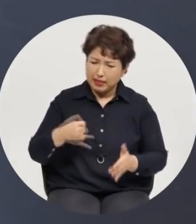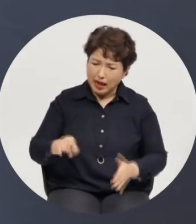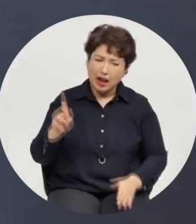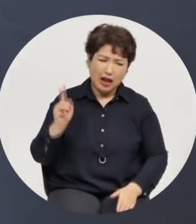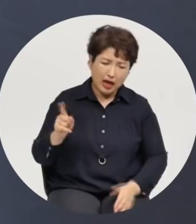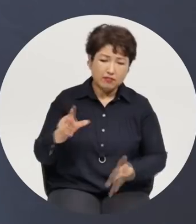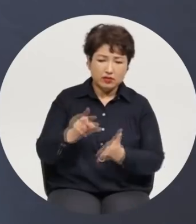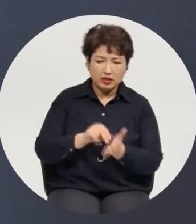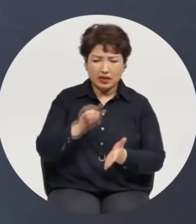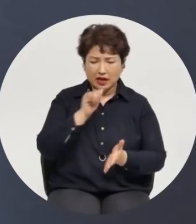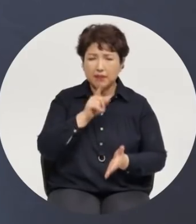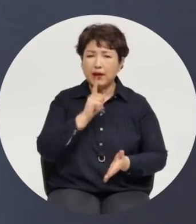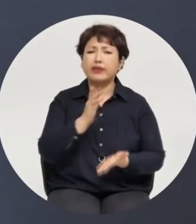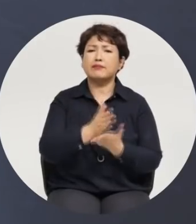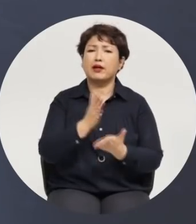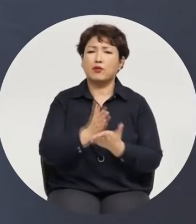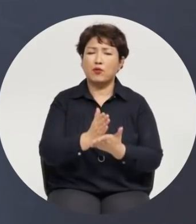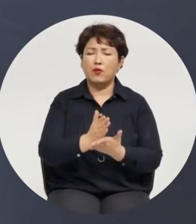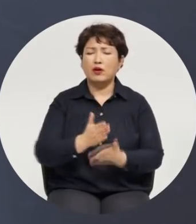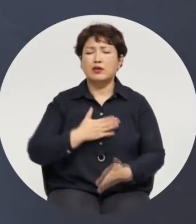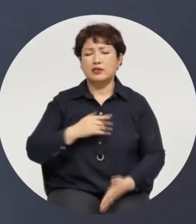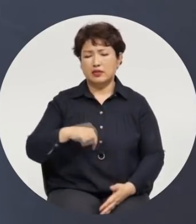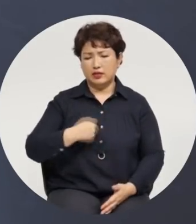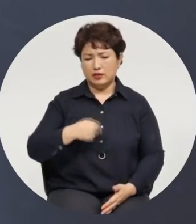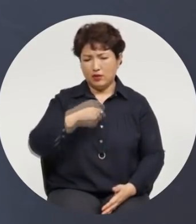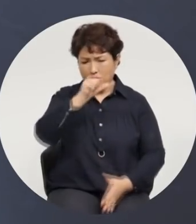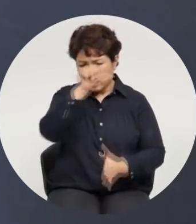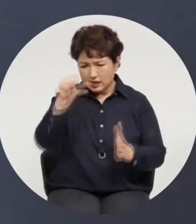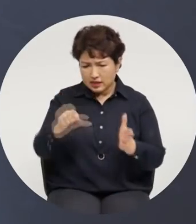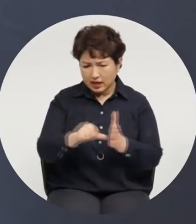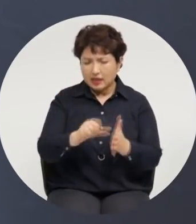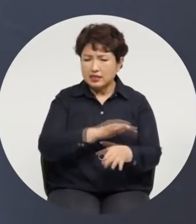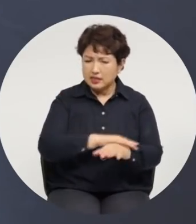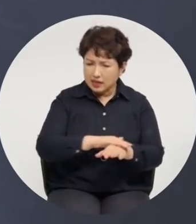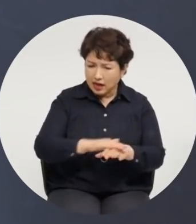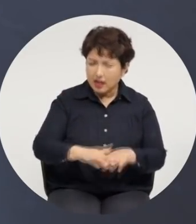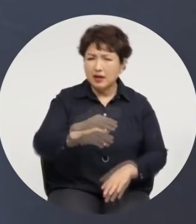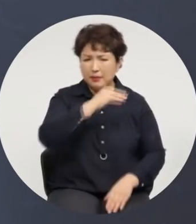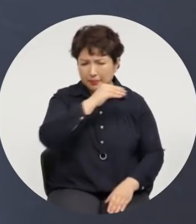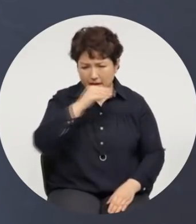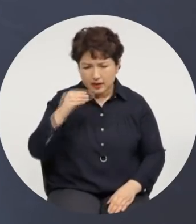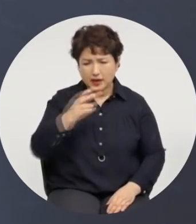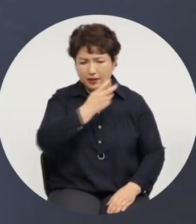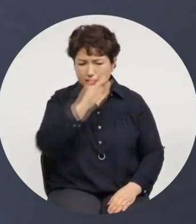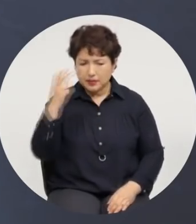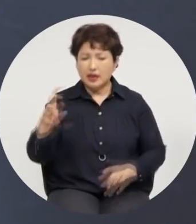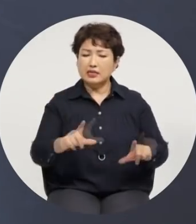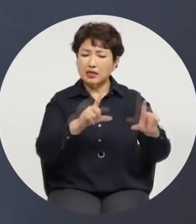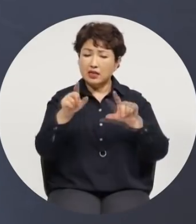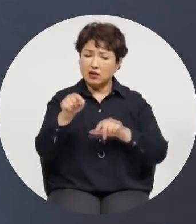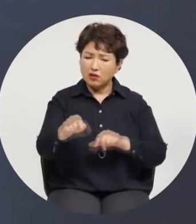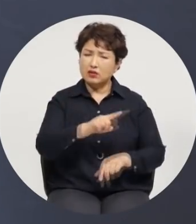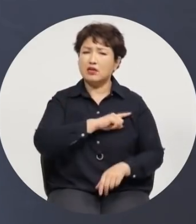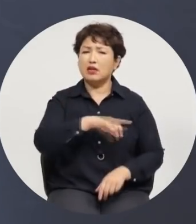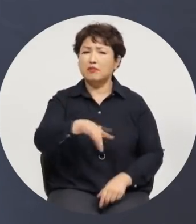본인의 인생부터 똑바로 살고 제대로 살고 행복하게 사는 것을 우선시하시라는